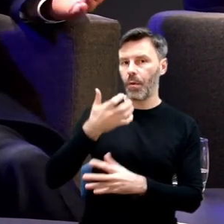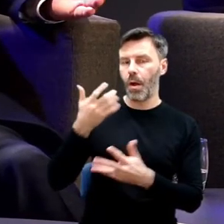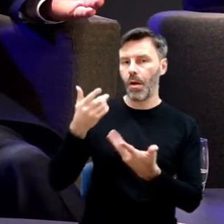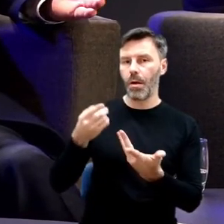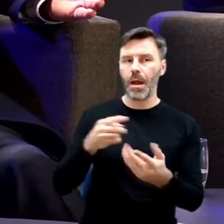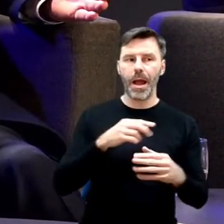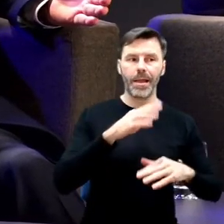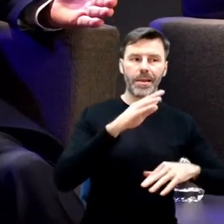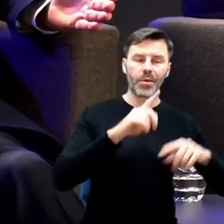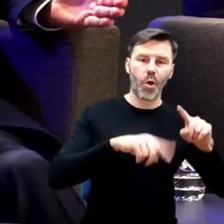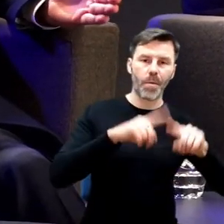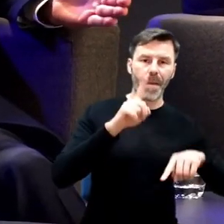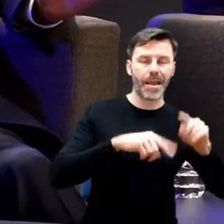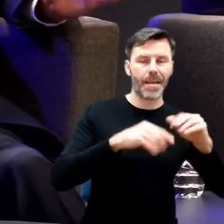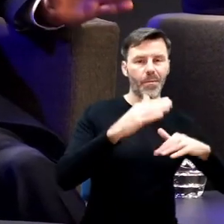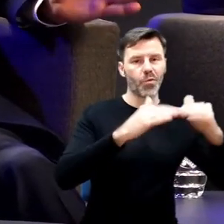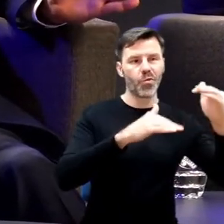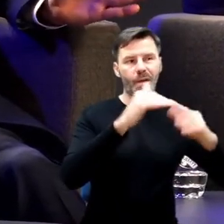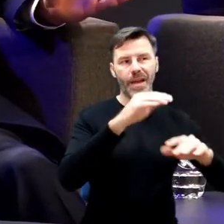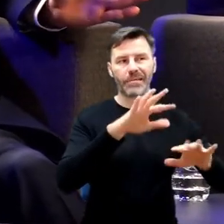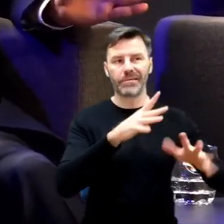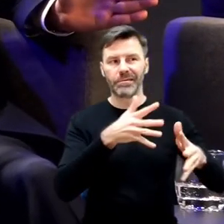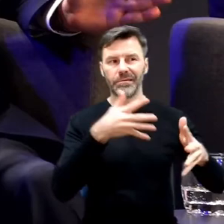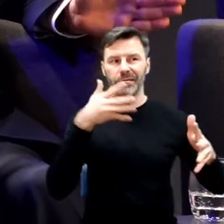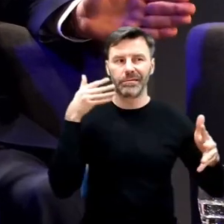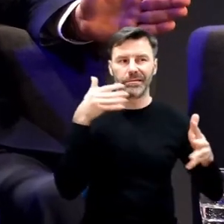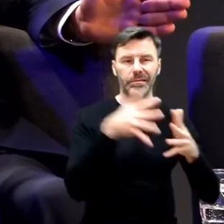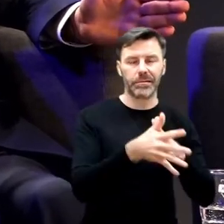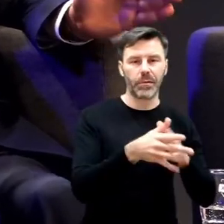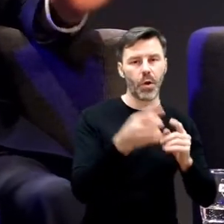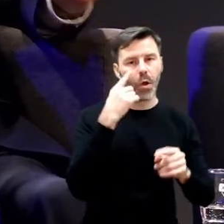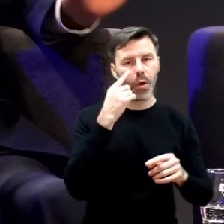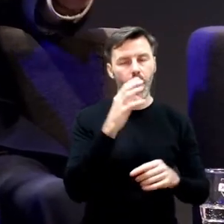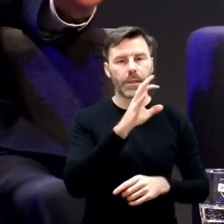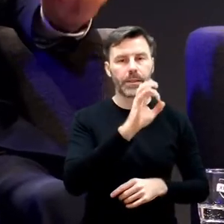Mówi się, że to jest na poziomie około 0,16 ten współczynnik,